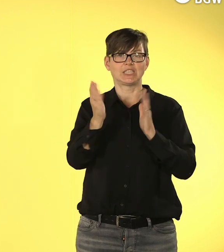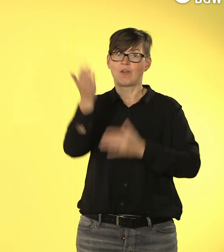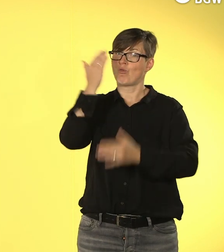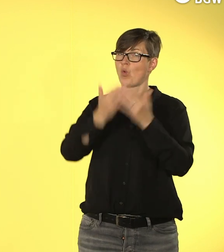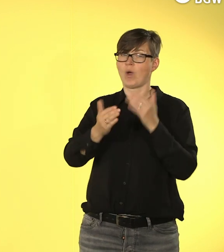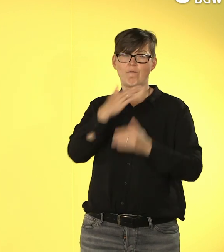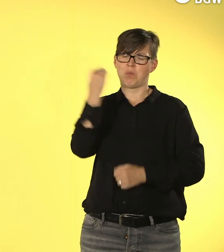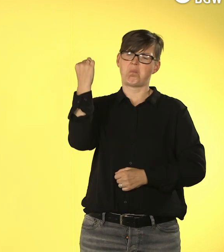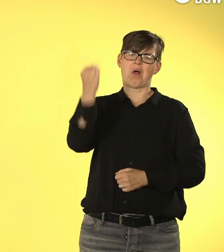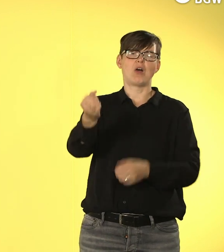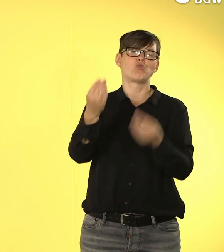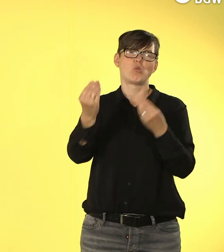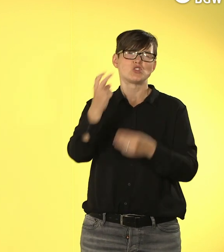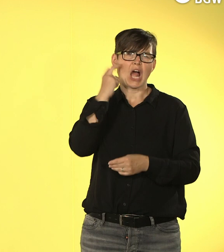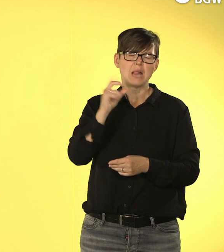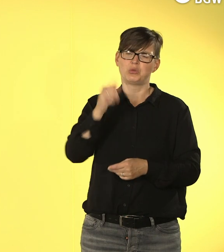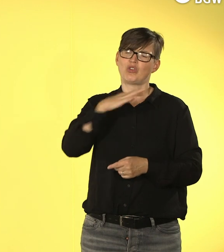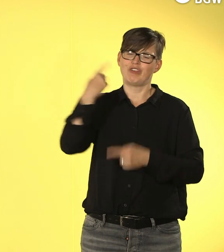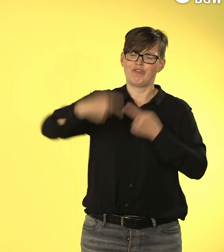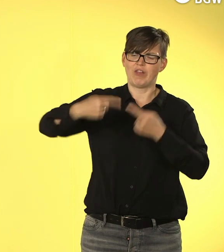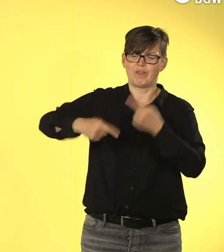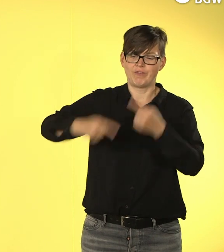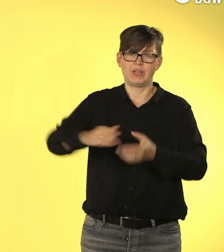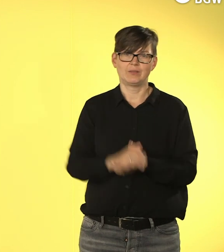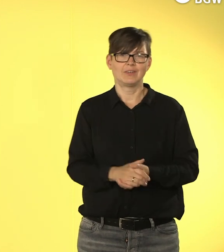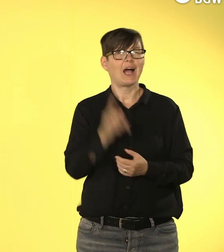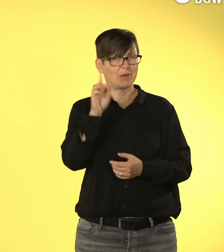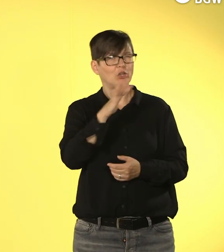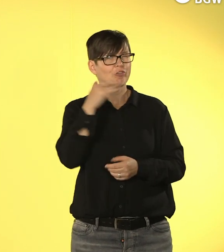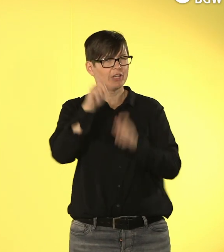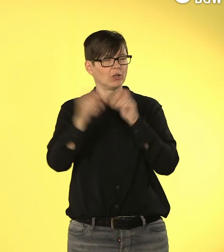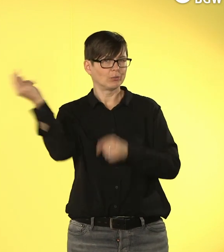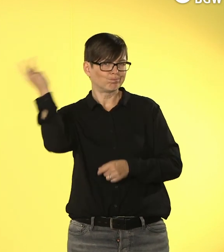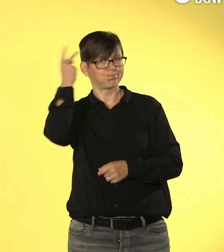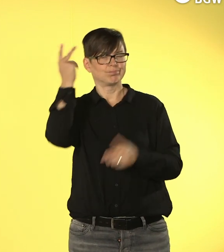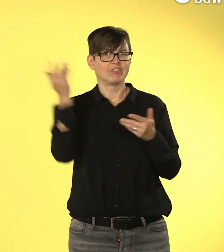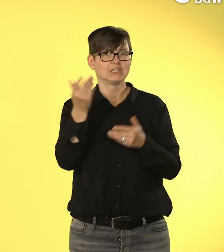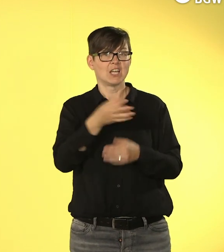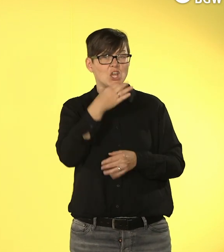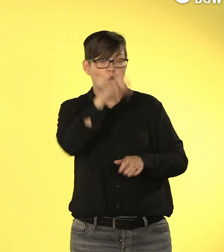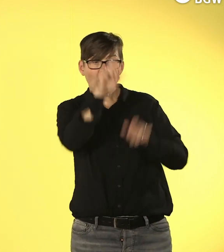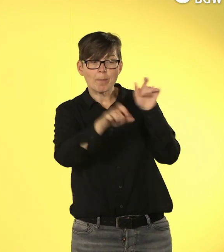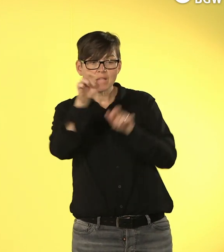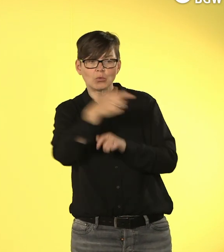Was immer noch sehr in den Köpfen drin ist, dass Jüngere keine Führungsaufgaben übernehmen können.